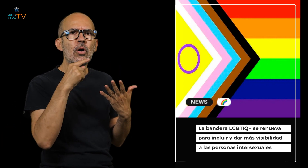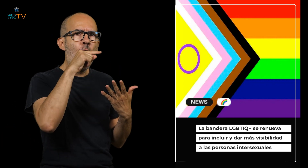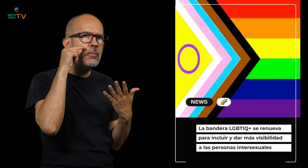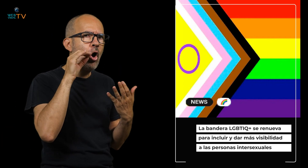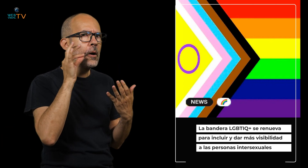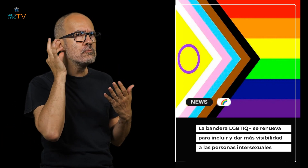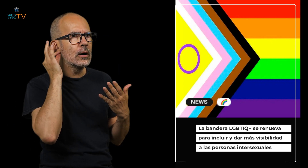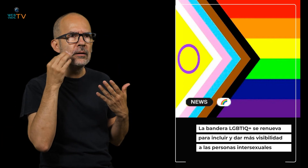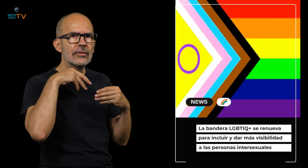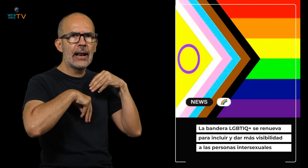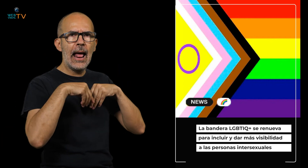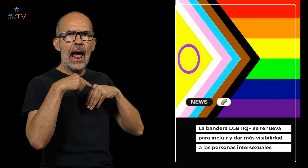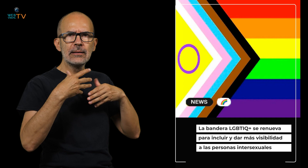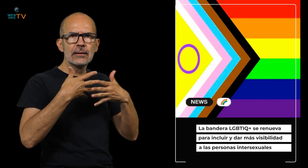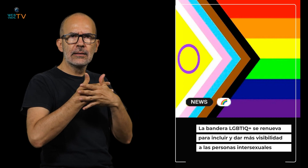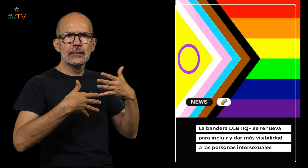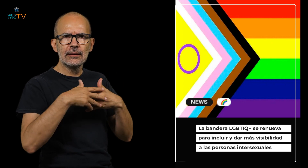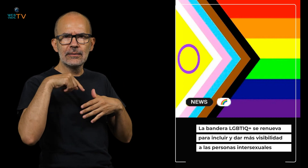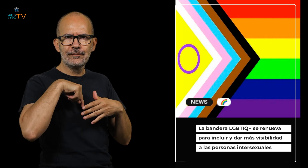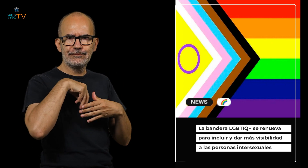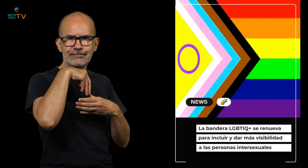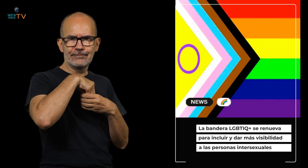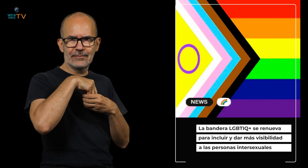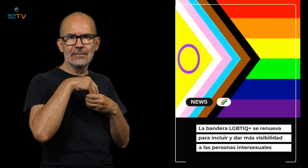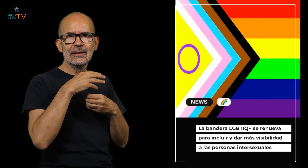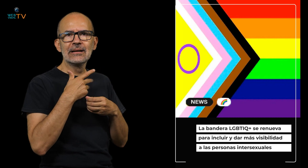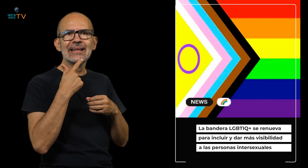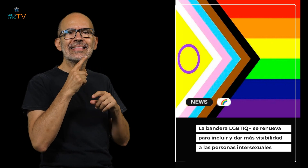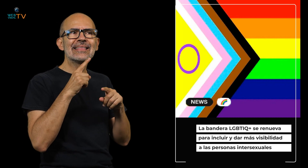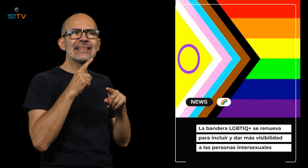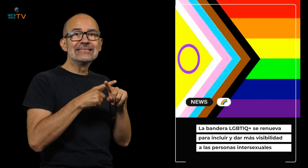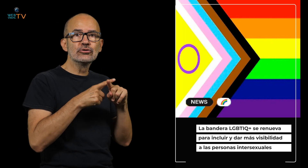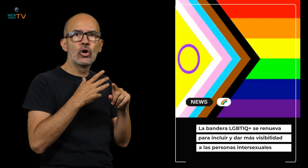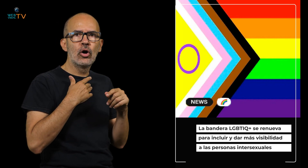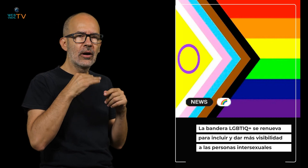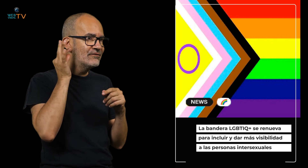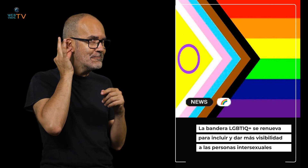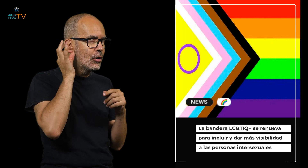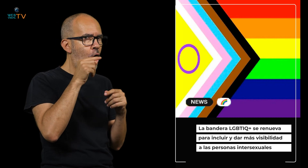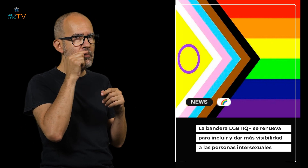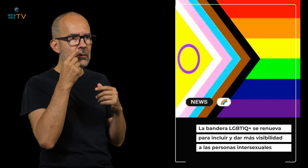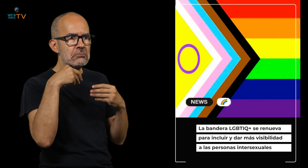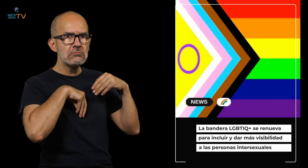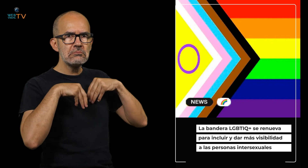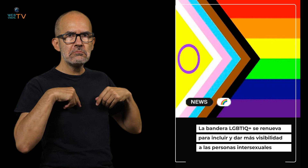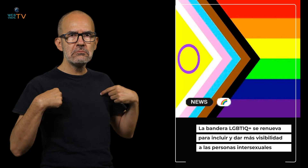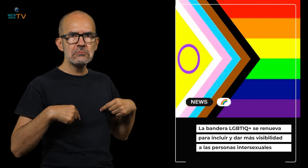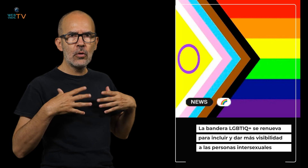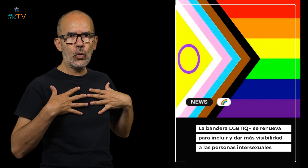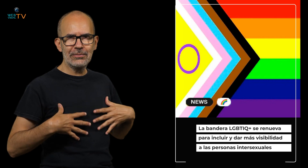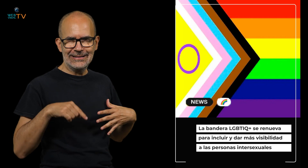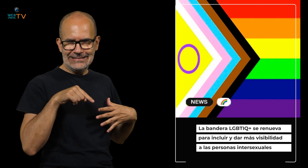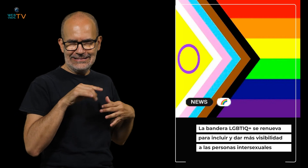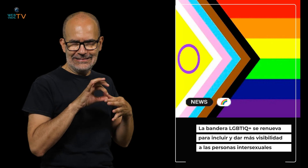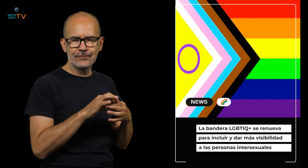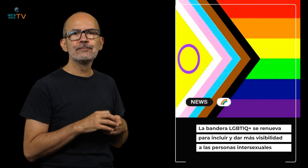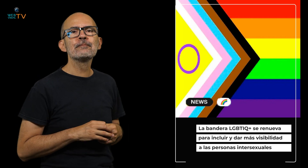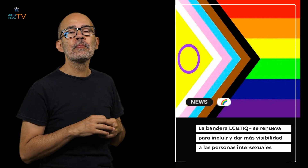que no corresponden a los factores diferenciadores típicos entre los sexos femenino y masculino.